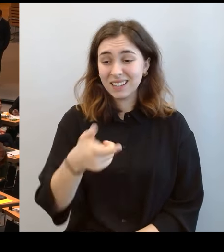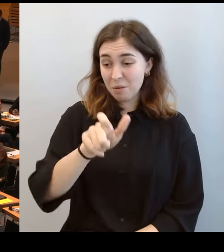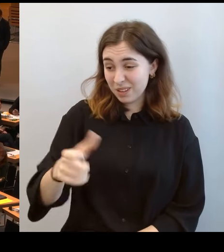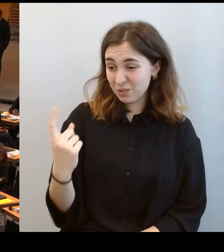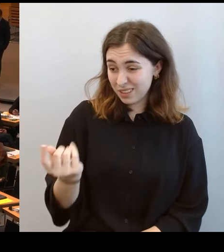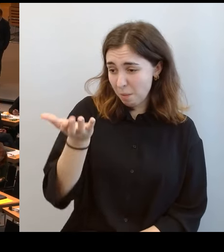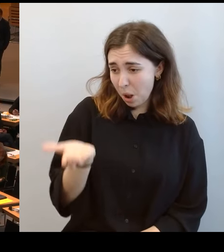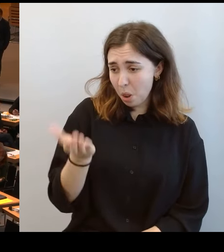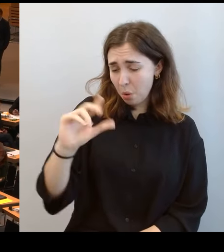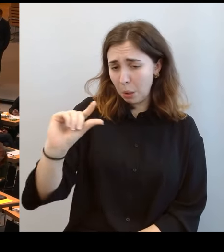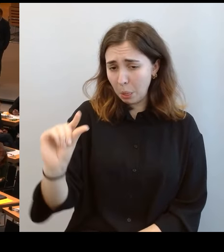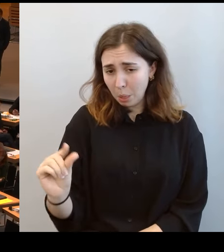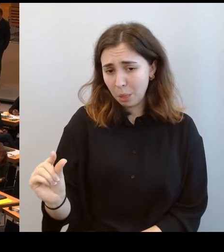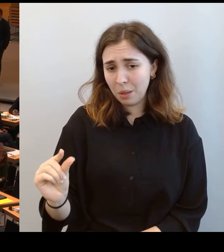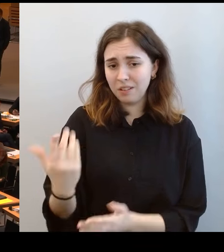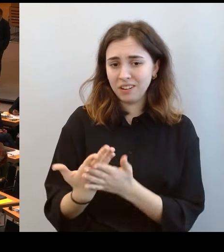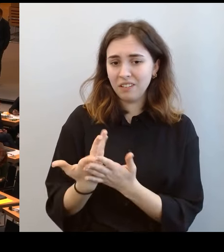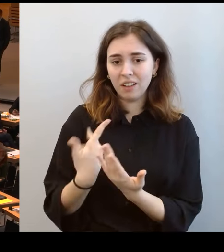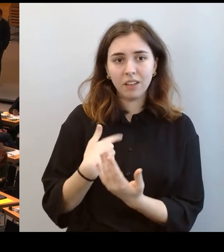Mieten leisten können. Das ist nobel.